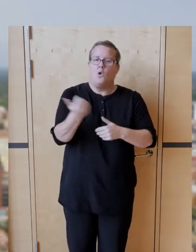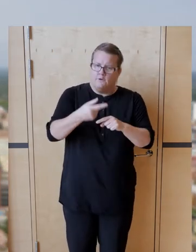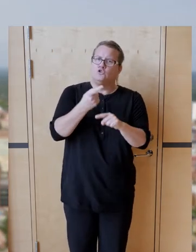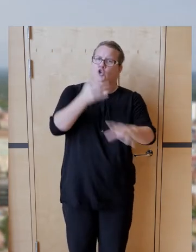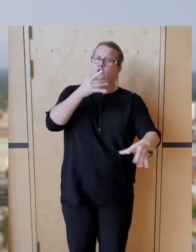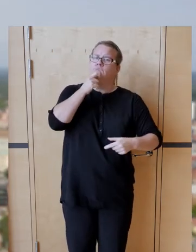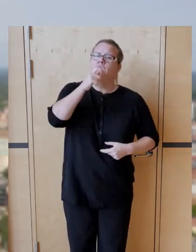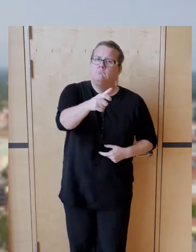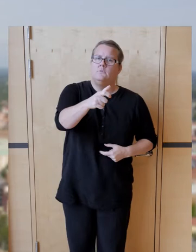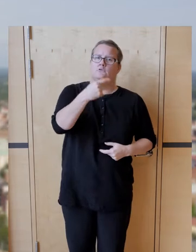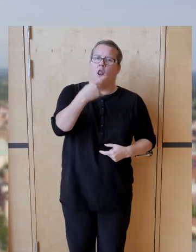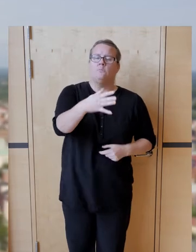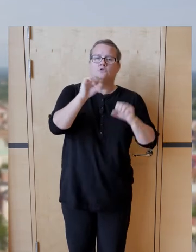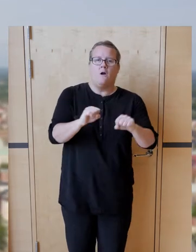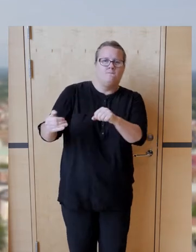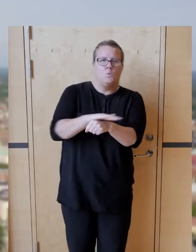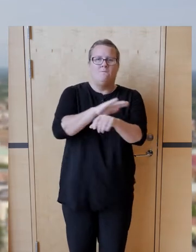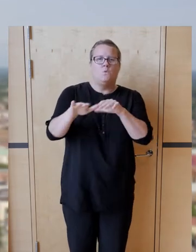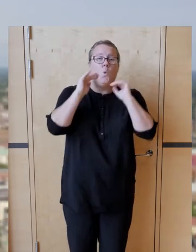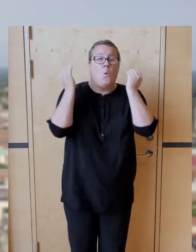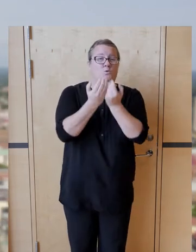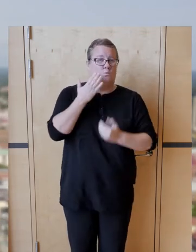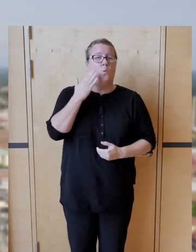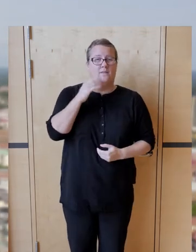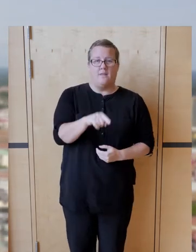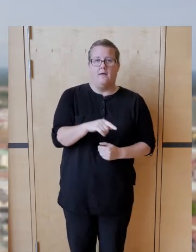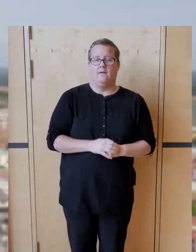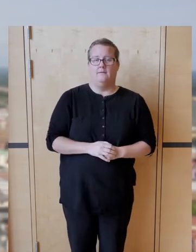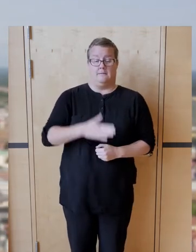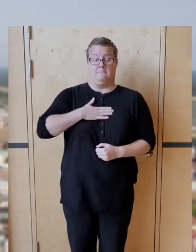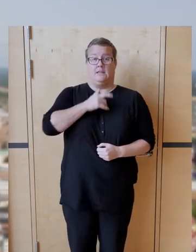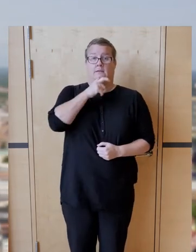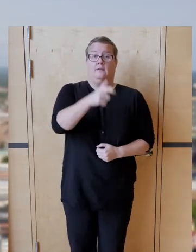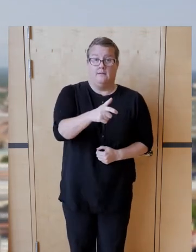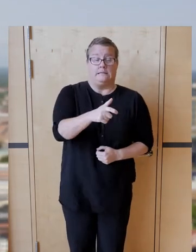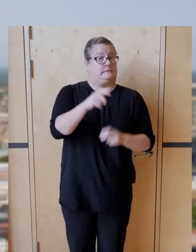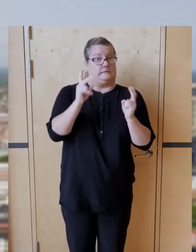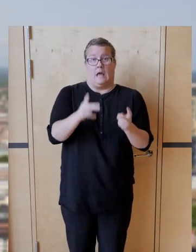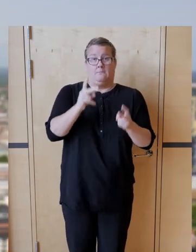Vård och omsorgsboende mitt yrkande samma sak som är kommunstyrelse